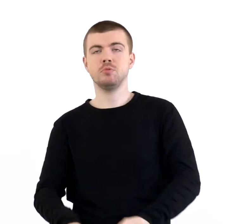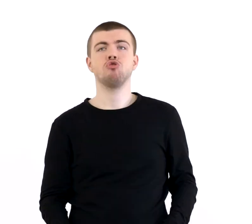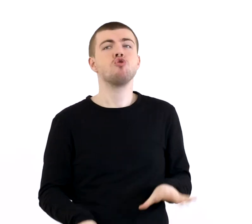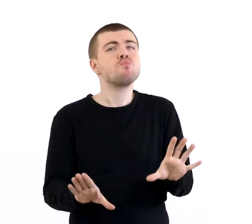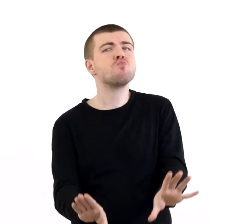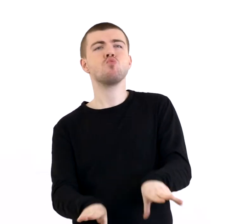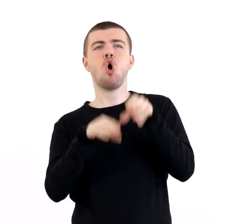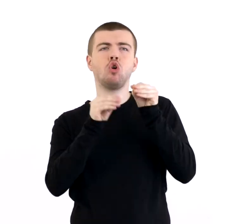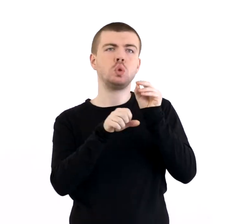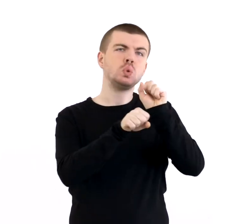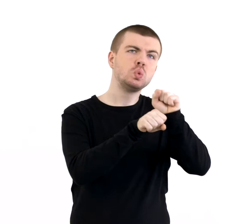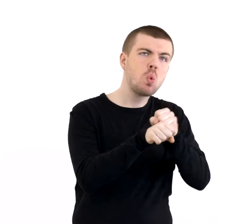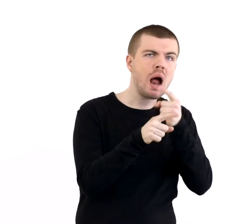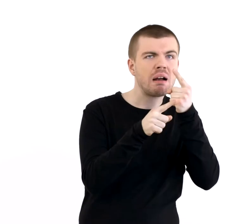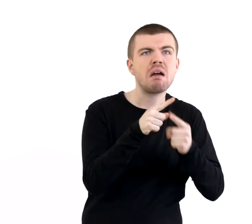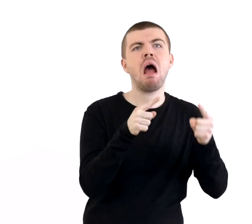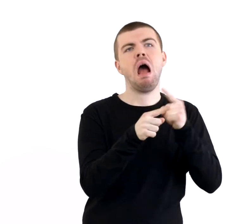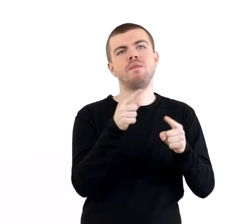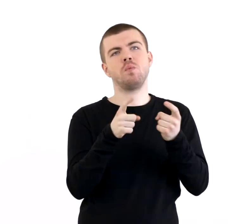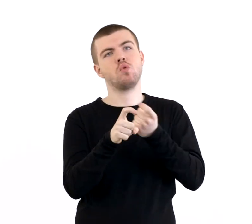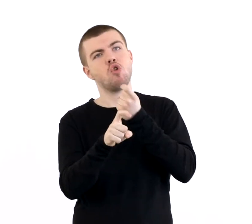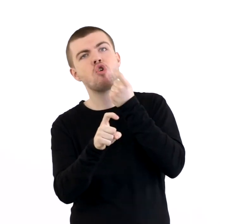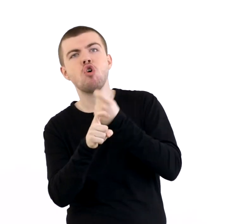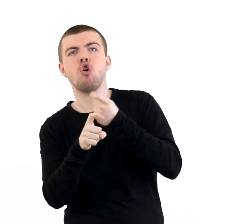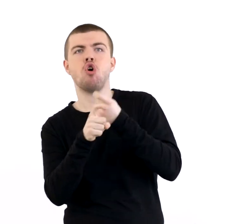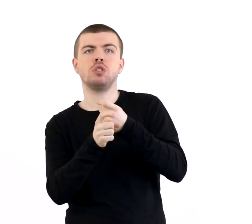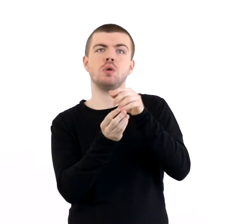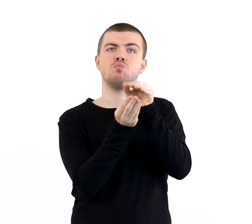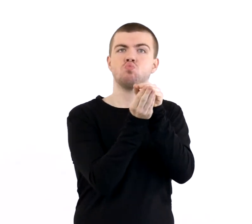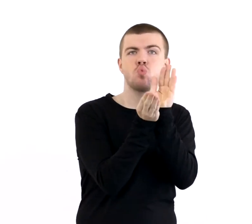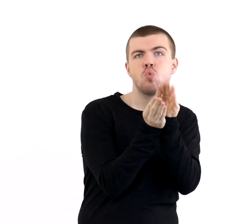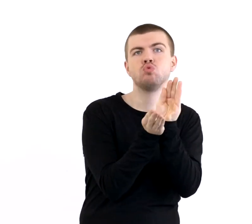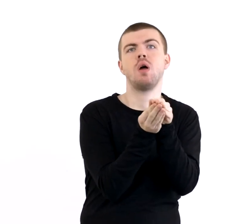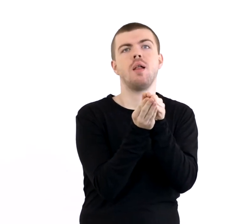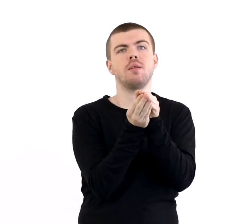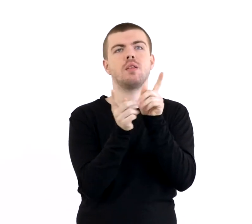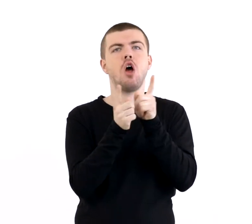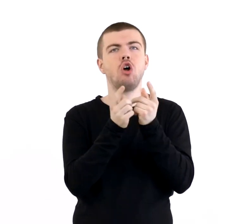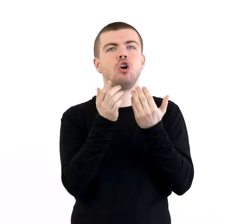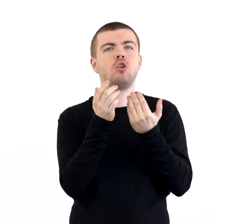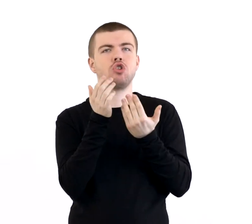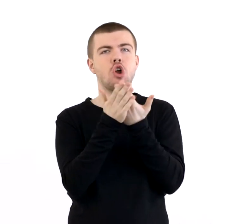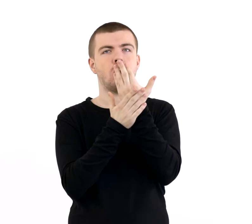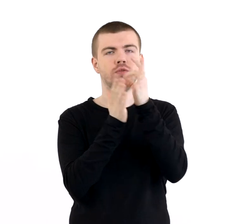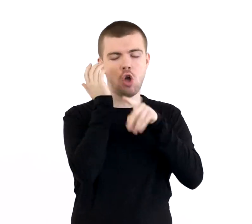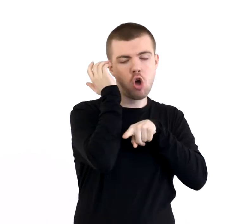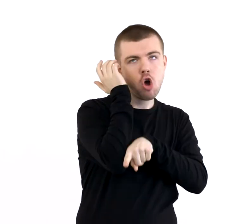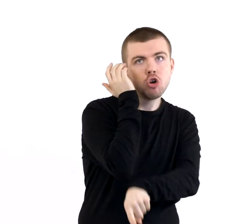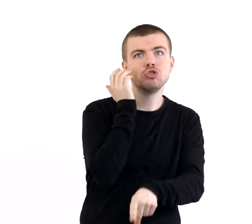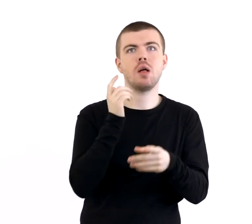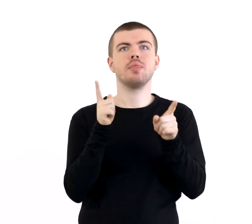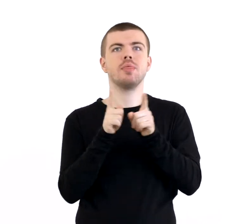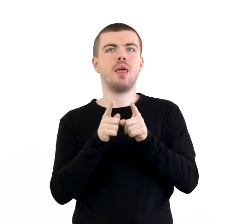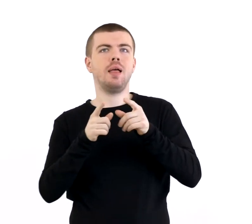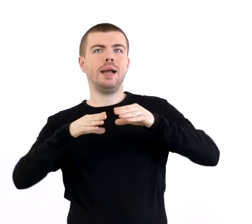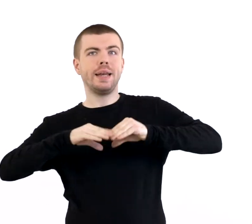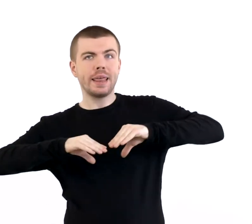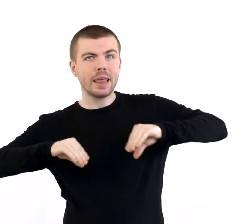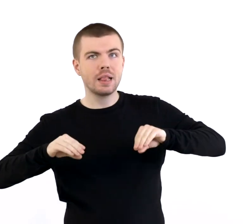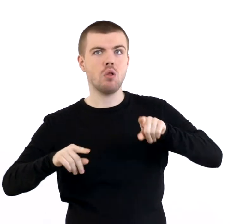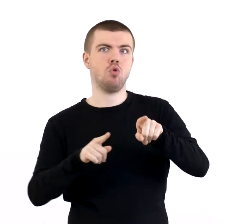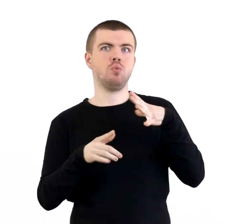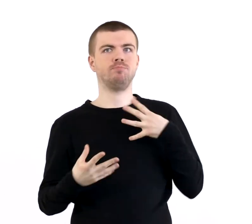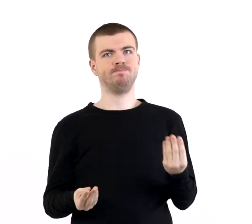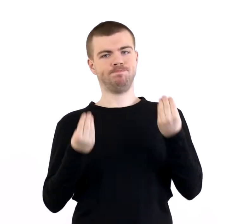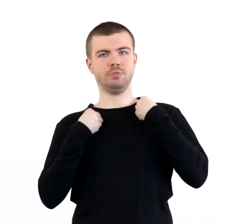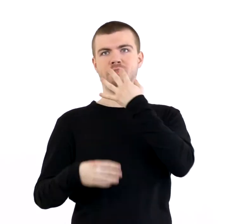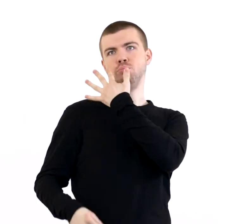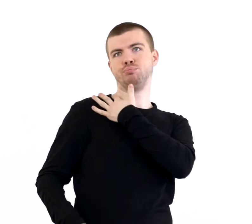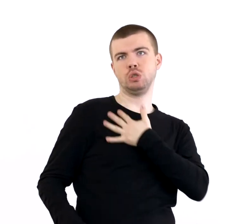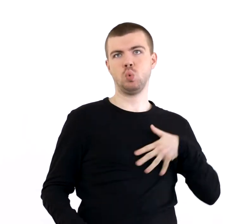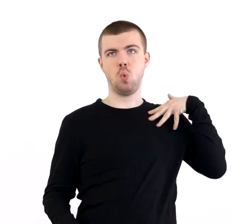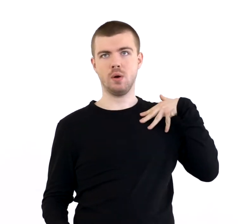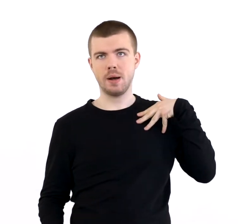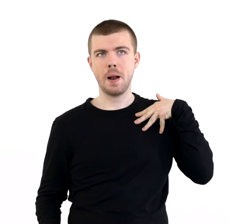Początkowo kawałki skórek, kości, muszelek, korzeni roślin lub gliny były traktowane jako biżuteria,